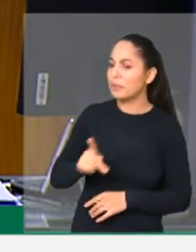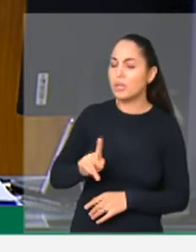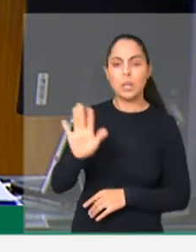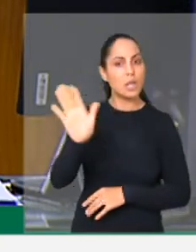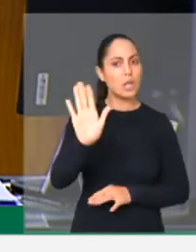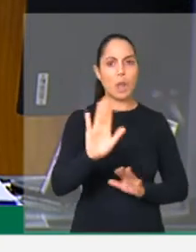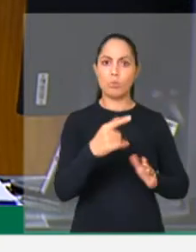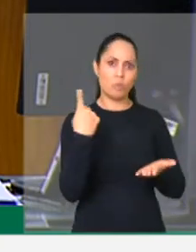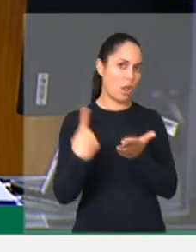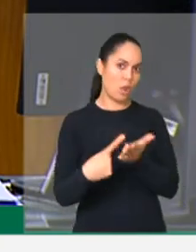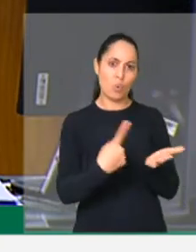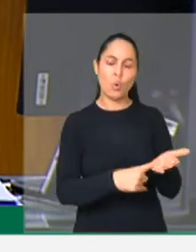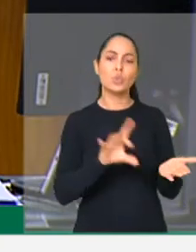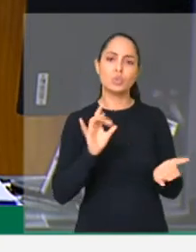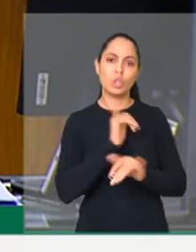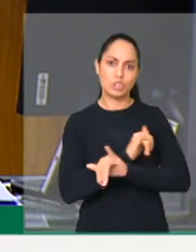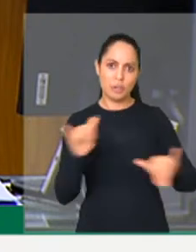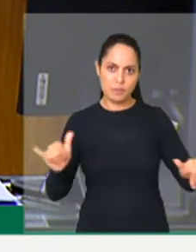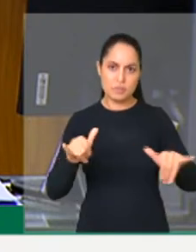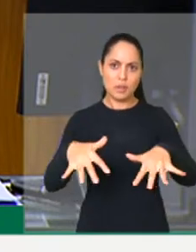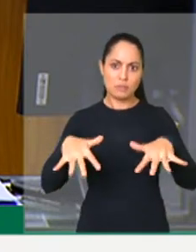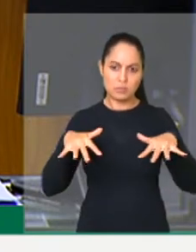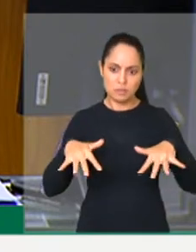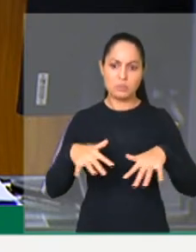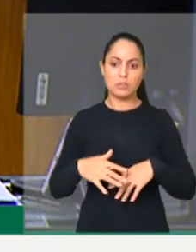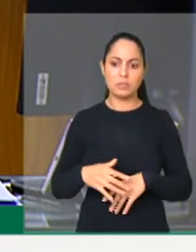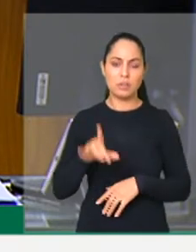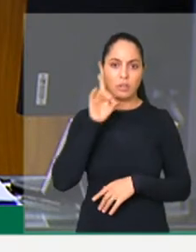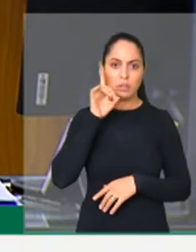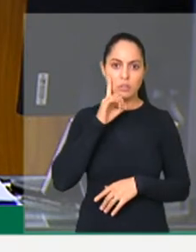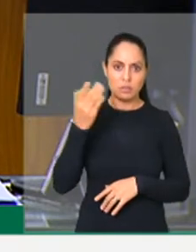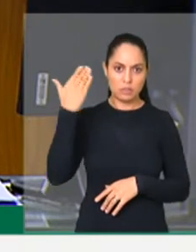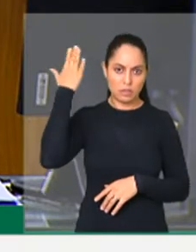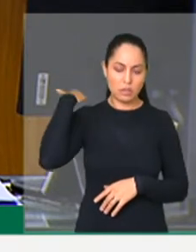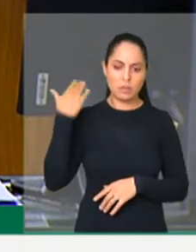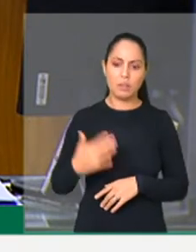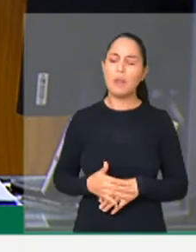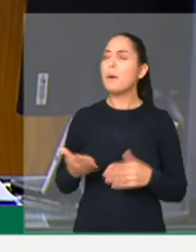VAMOS PERDER MAIS DO QUE UM MINUTO DPA DEPUTADA BENEDITA PARA FALAR. NÓS NÃO VAMOS... VOLTAR A FAZER ISSO. DEPUTADA